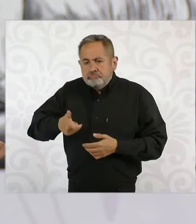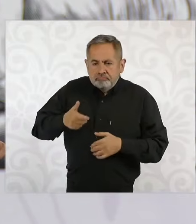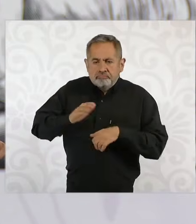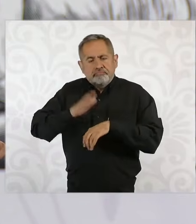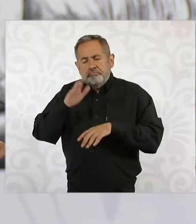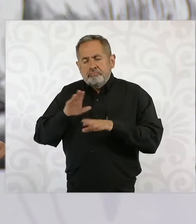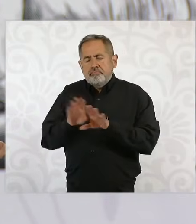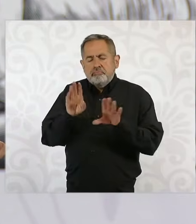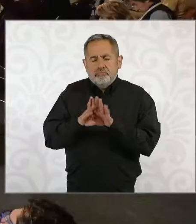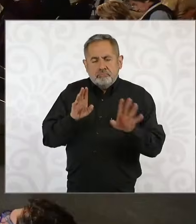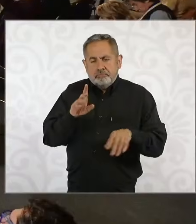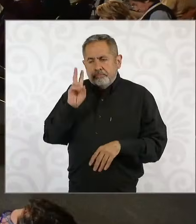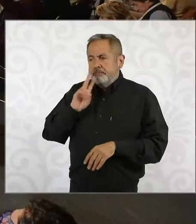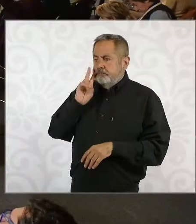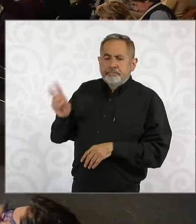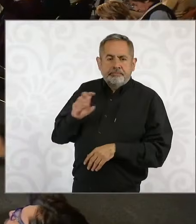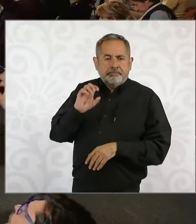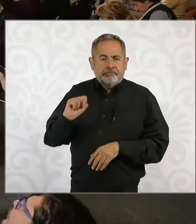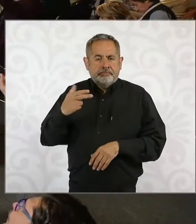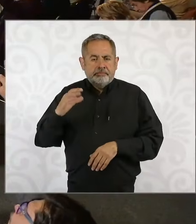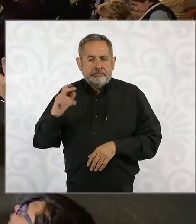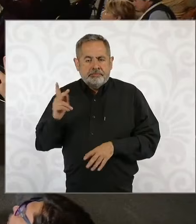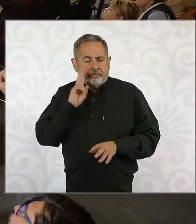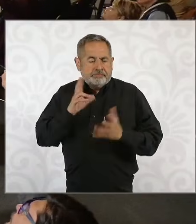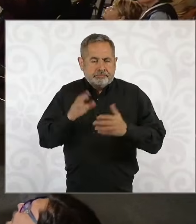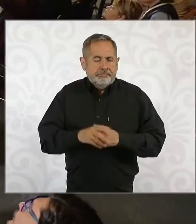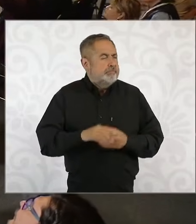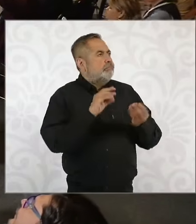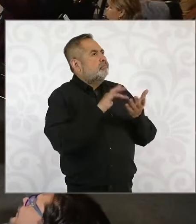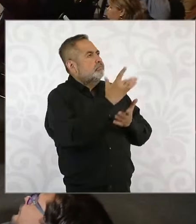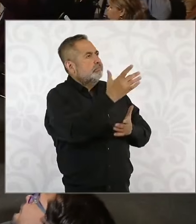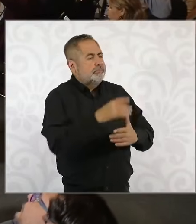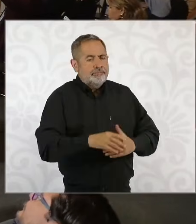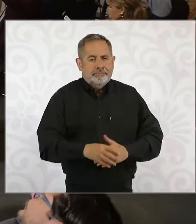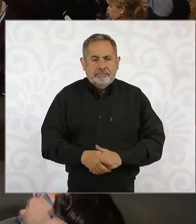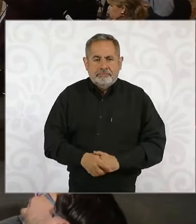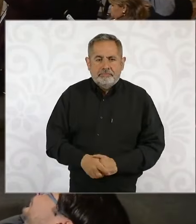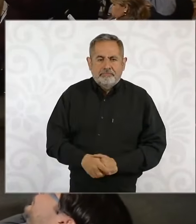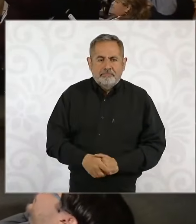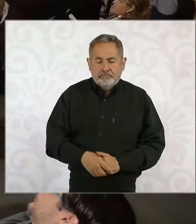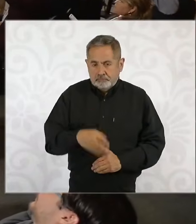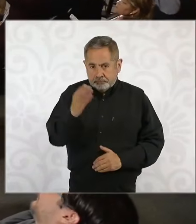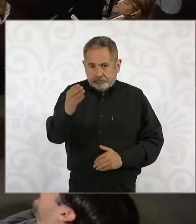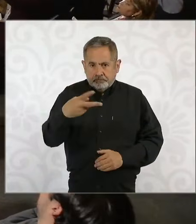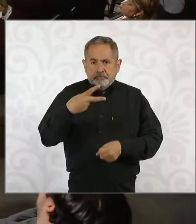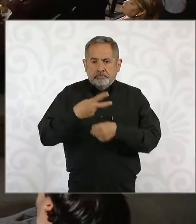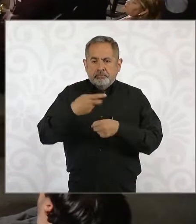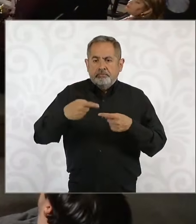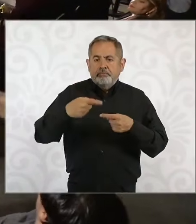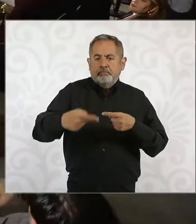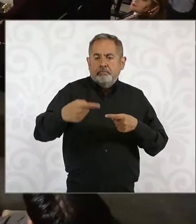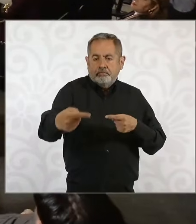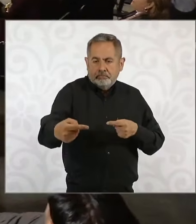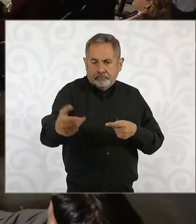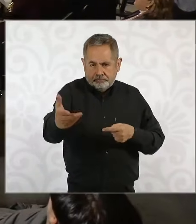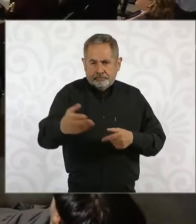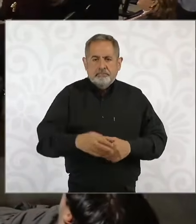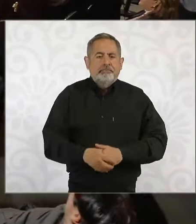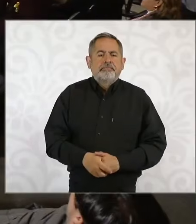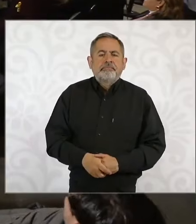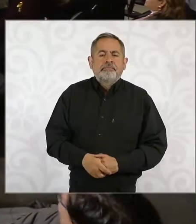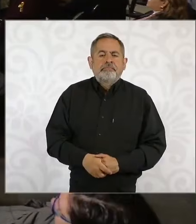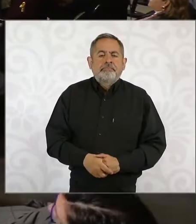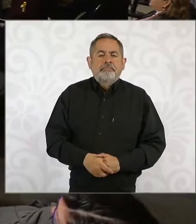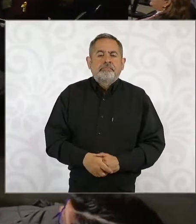parte de la Secretaria de Hacienda. Perfecto, ¿qué tal? Muchas gracias. A ver, usted segunda fila.